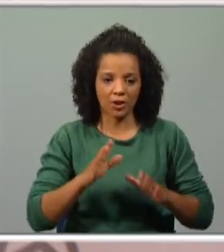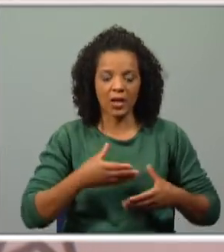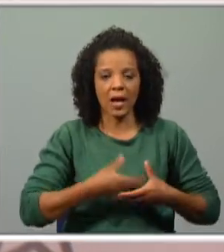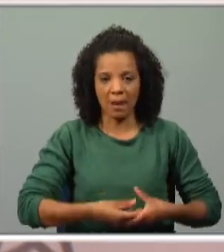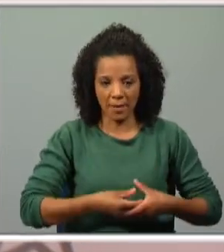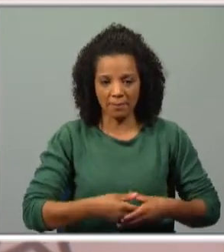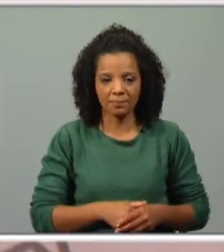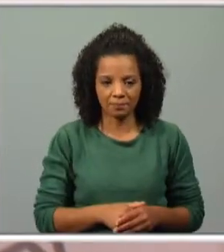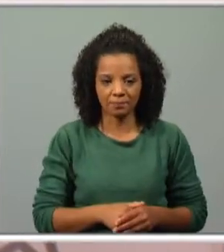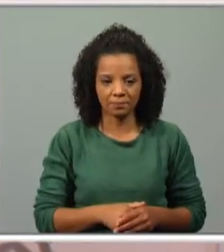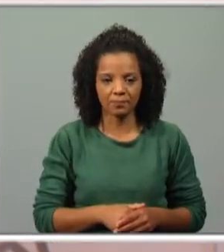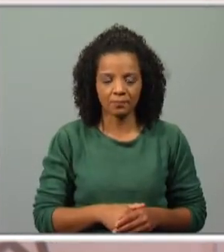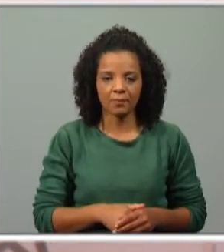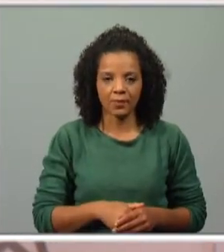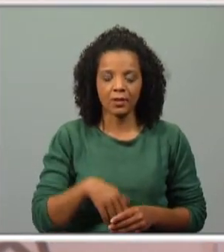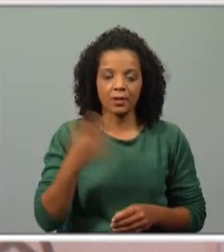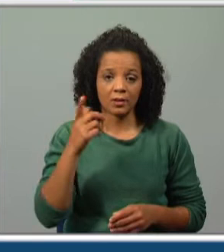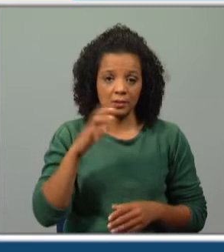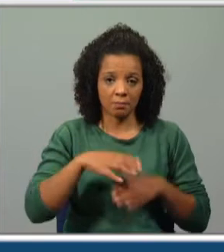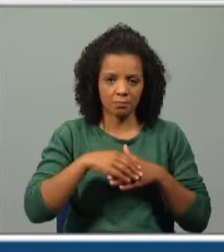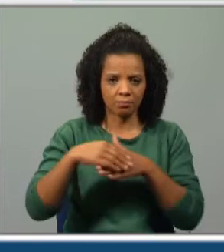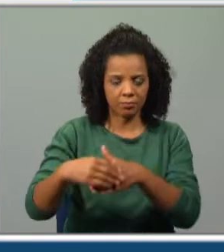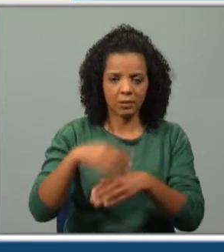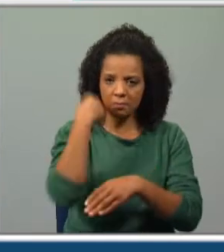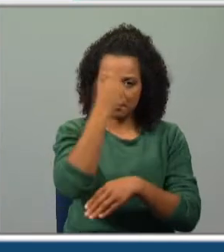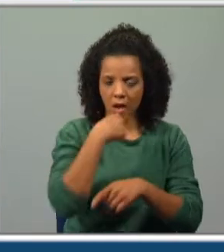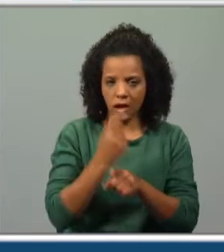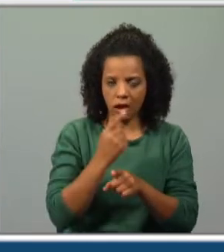portanto tomou a mão da service sem que a sua face de mármore perdesse rigidez 因此，沒有接過服務的手你的大理石臉失去了剛性